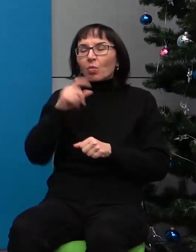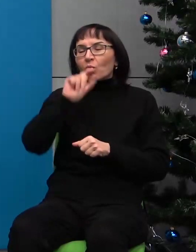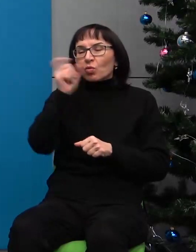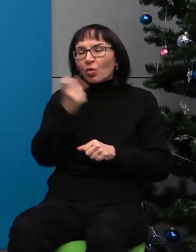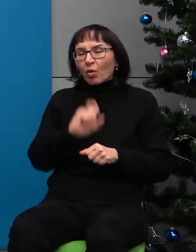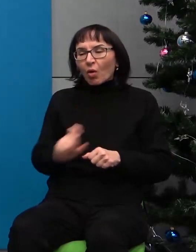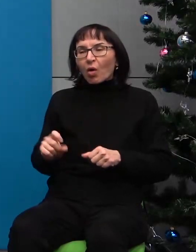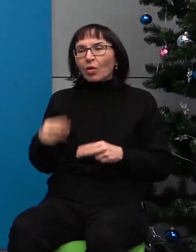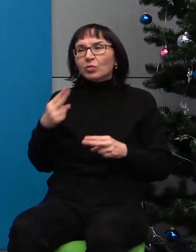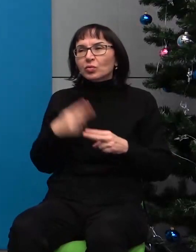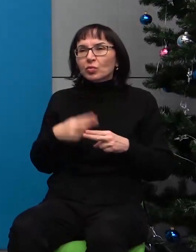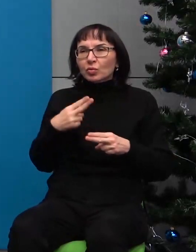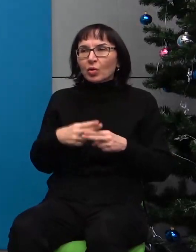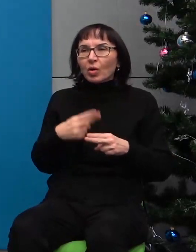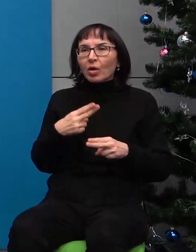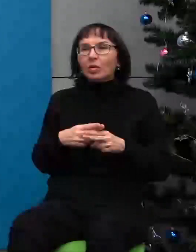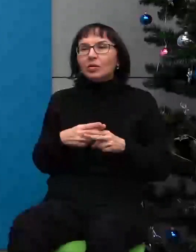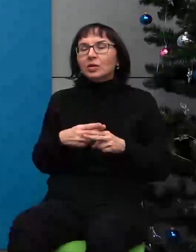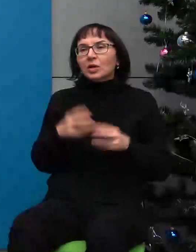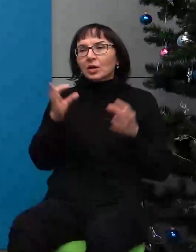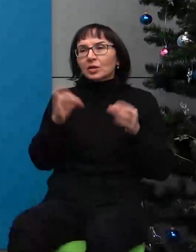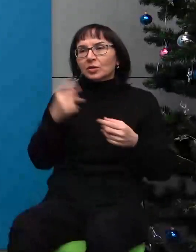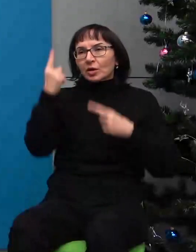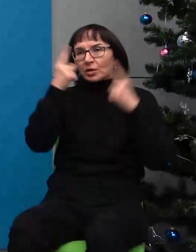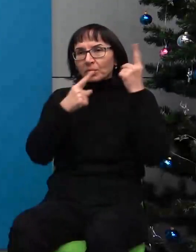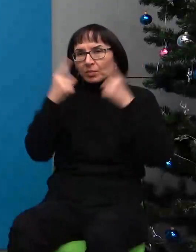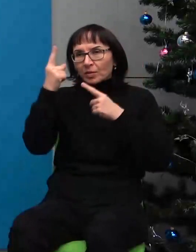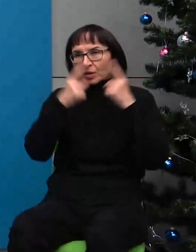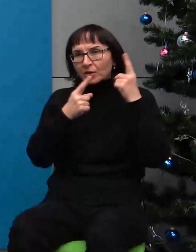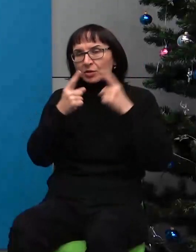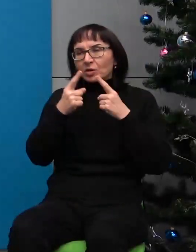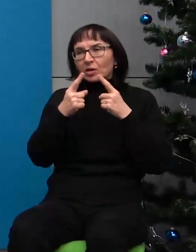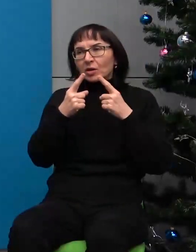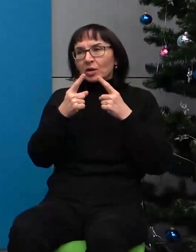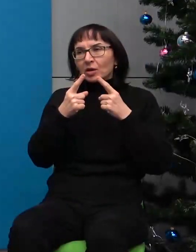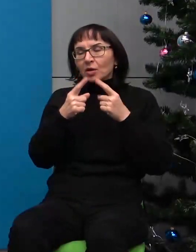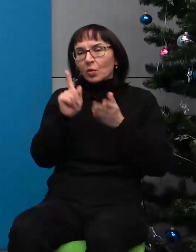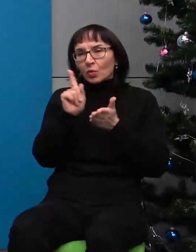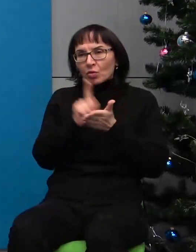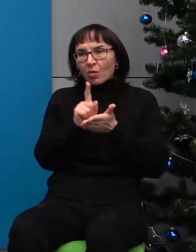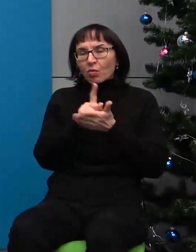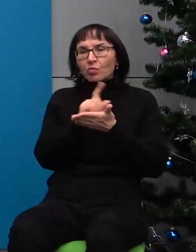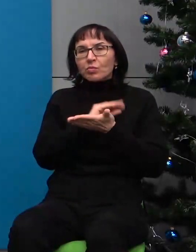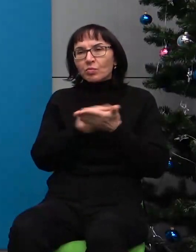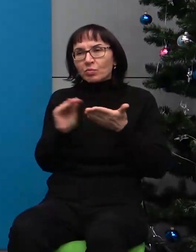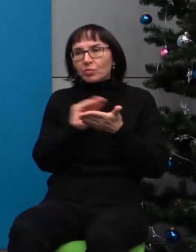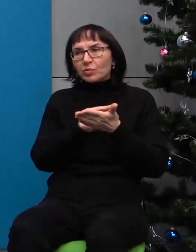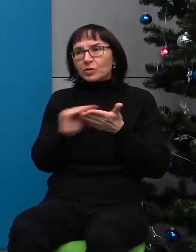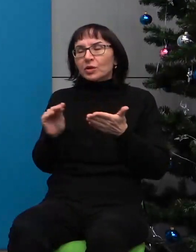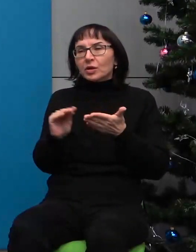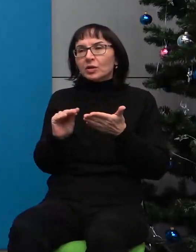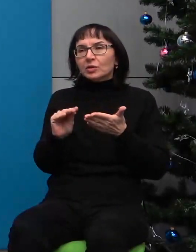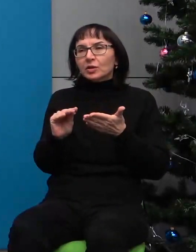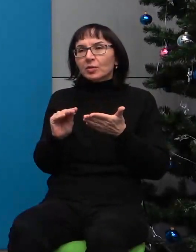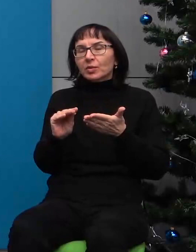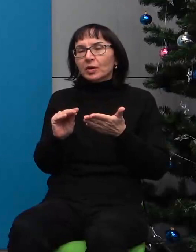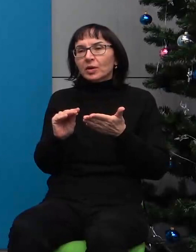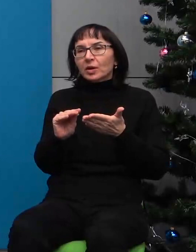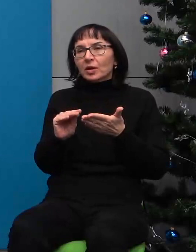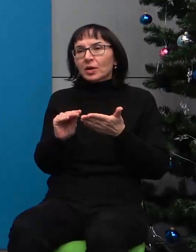Cuda wianki, ale dzisiaj myślę, że właśnie to czyni pisarza pisarzem. I właśnie ten Tysiąc Obsesji to był jakiś tam przystanek